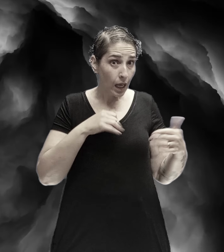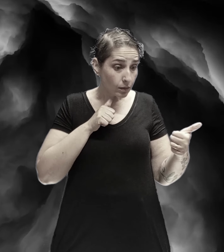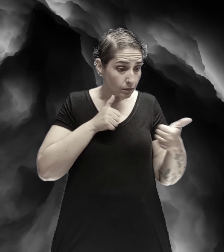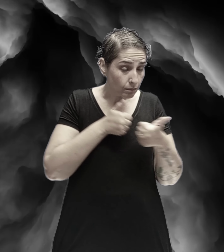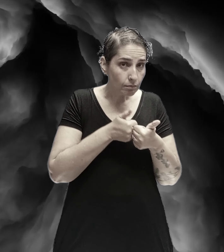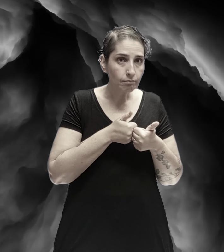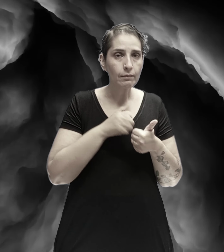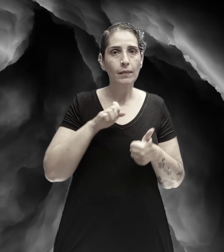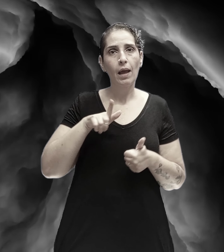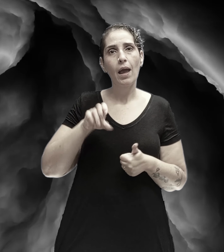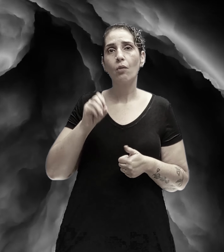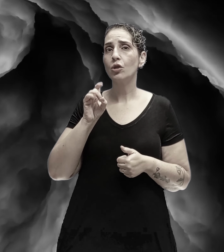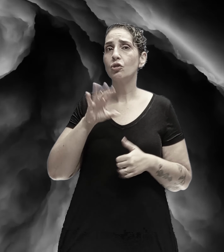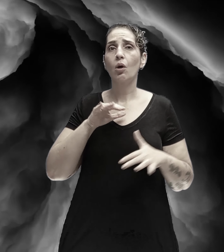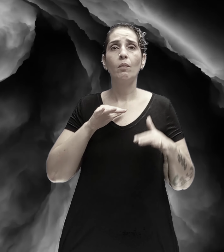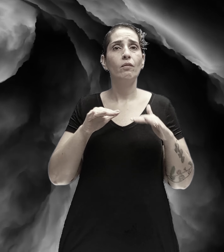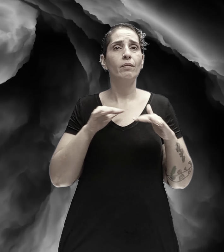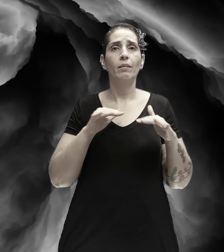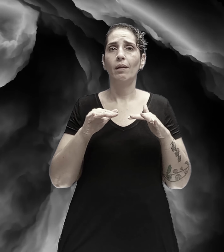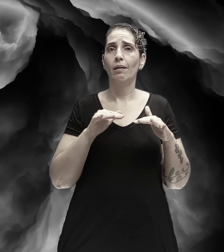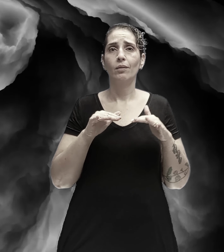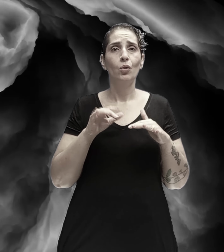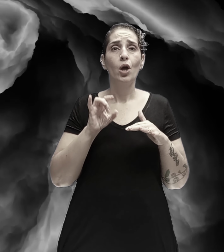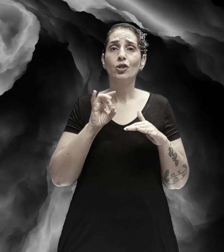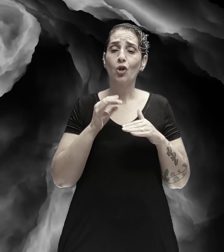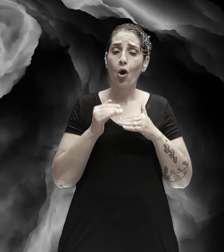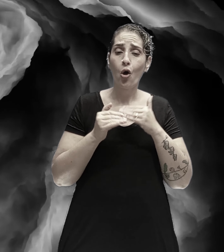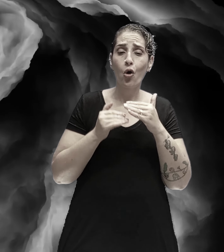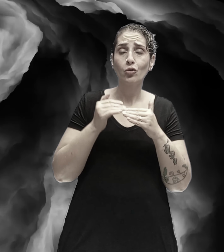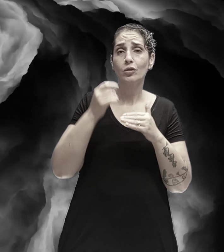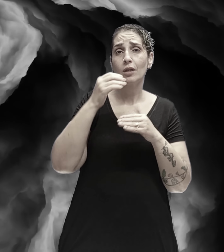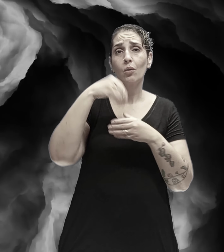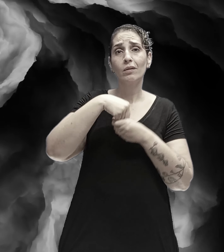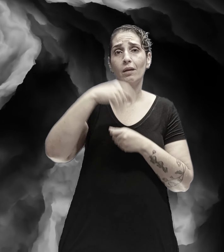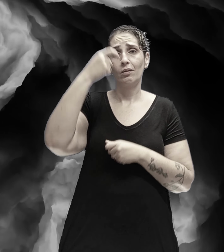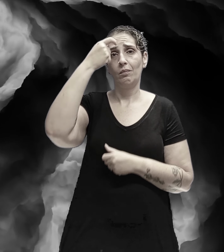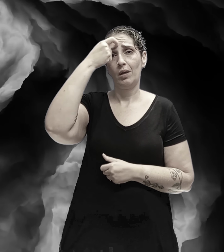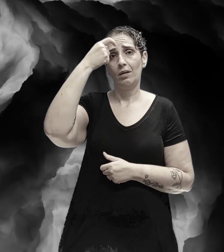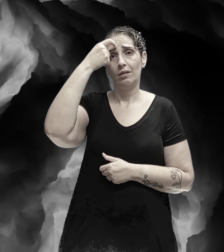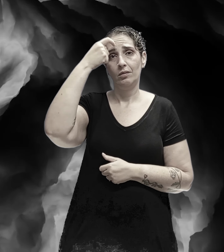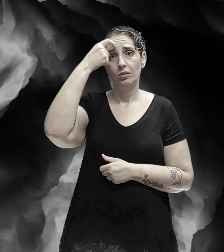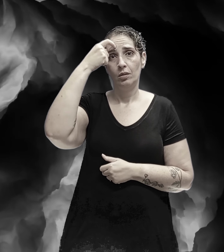vemos que o ego é apenas um movimento, uma construção mental